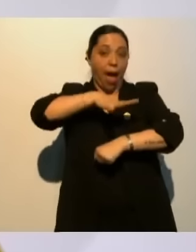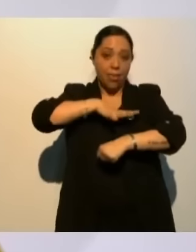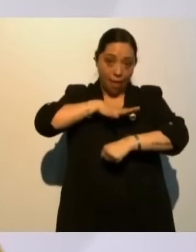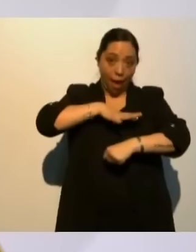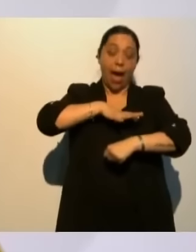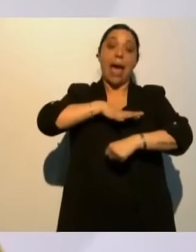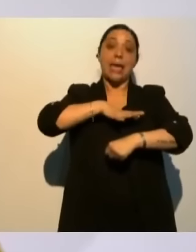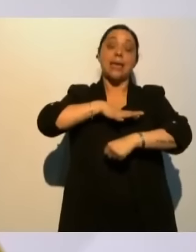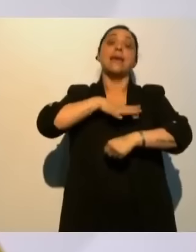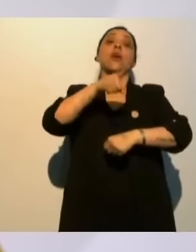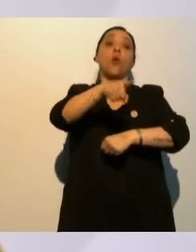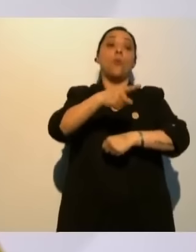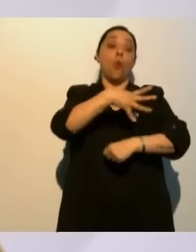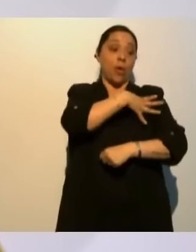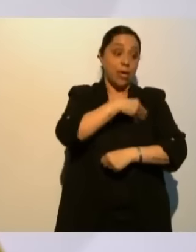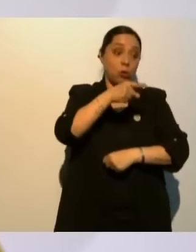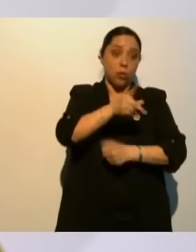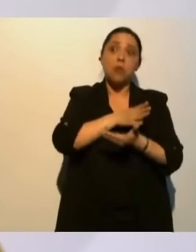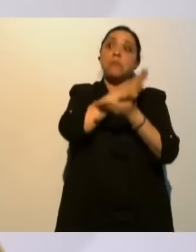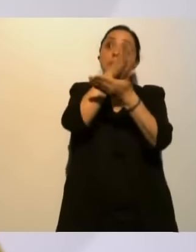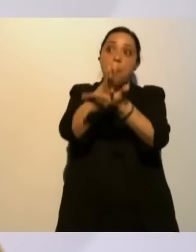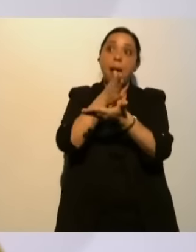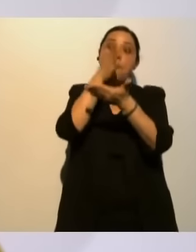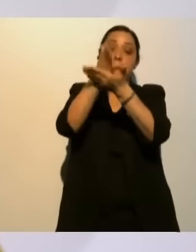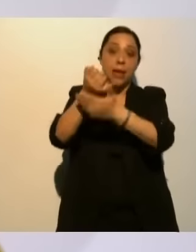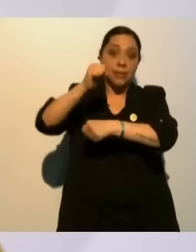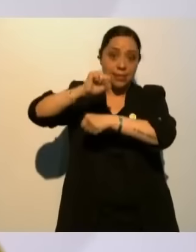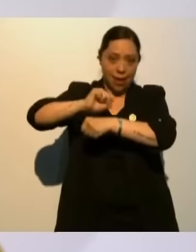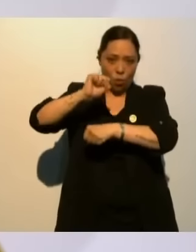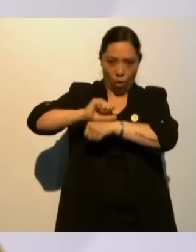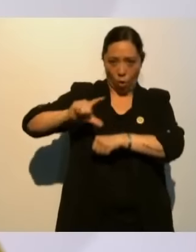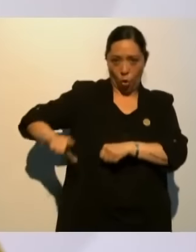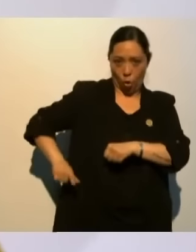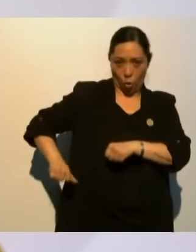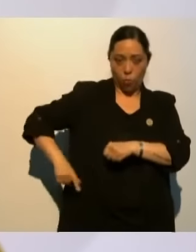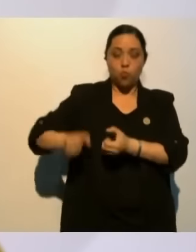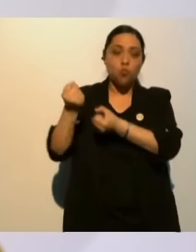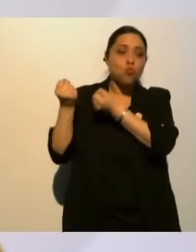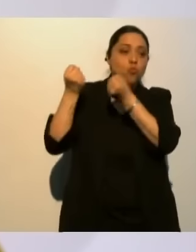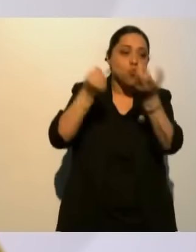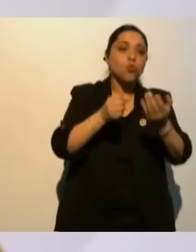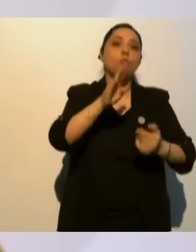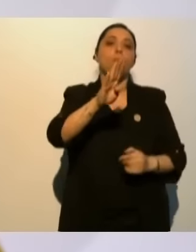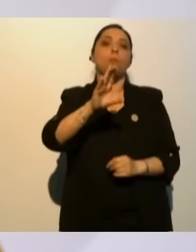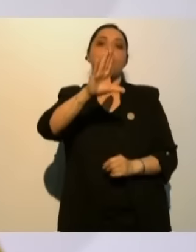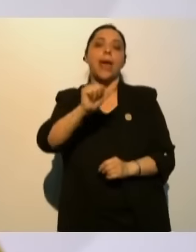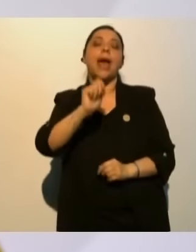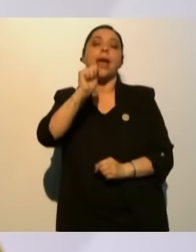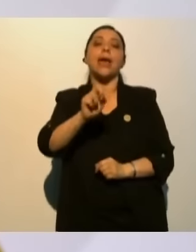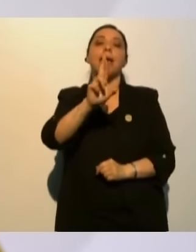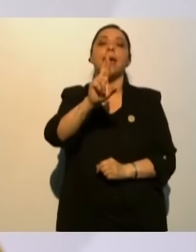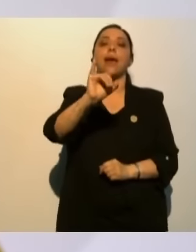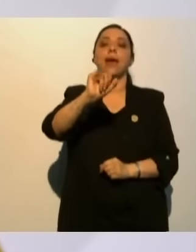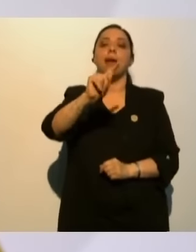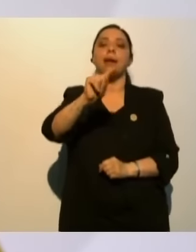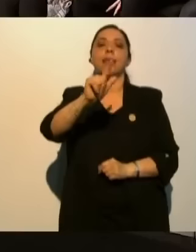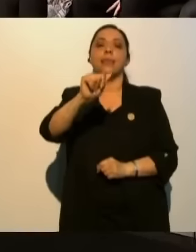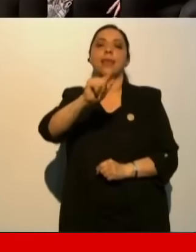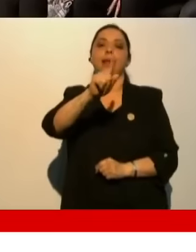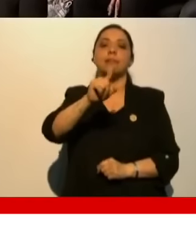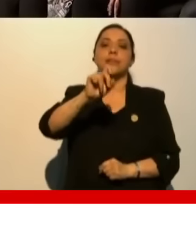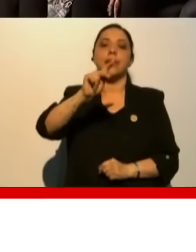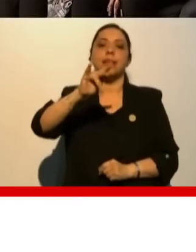pública van a recibir la beca Rita cetina que el nombre Rita cetina viene de una educadora